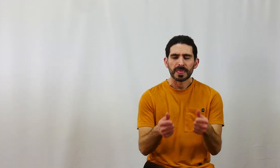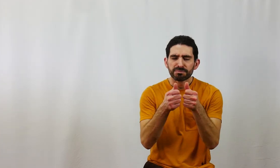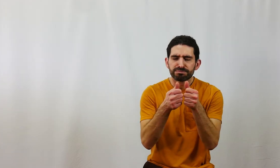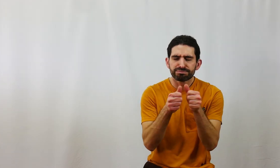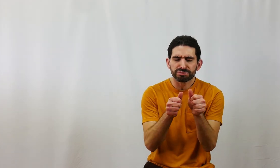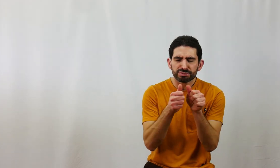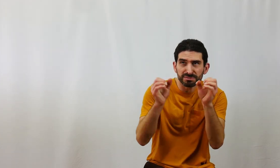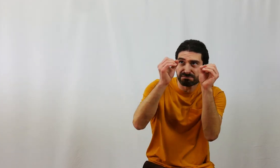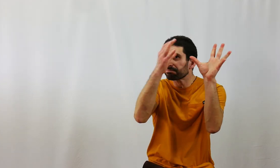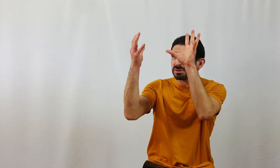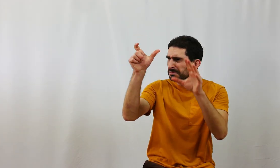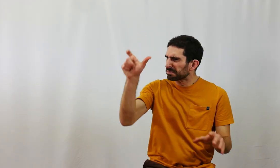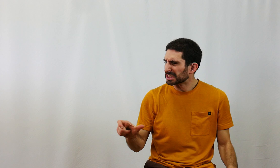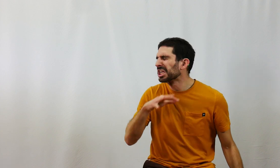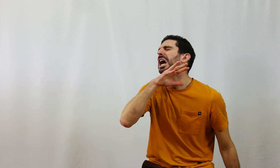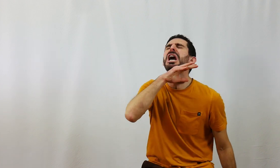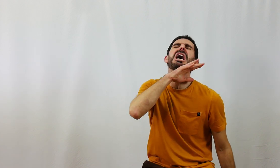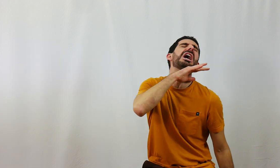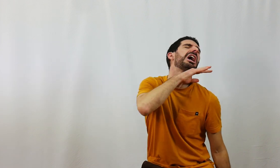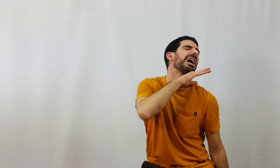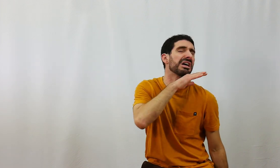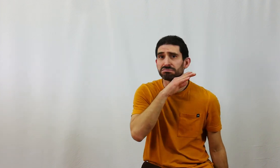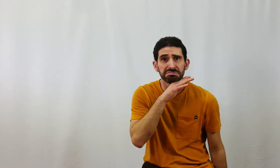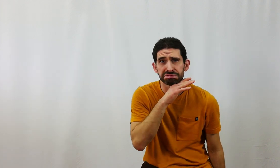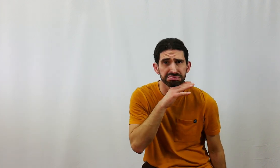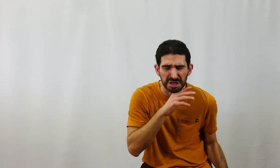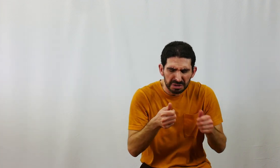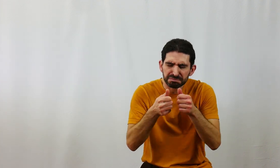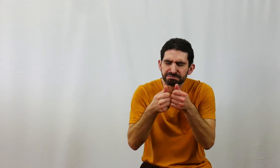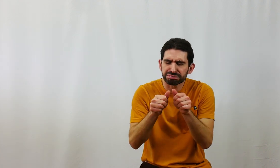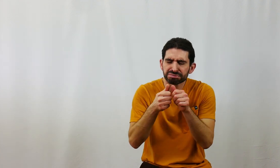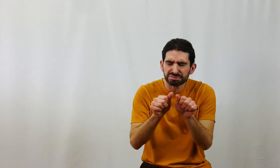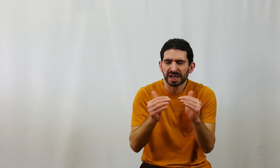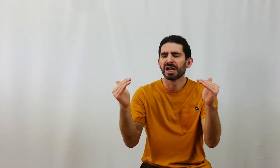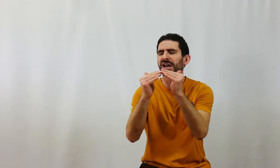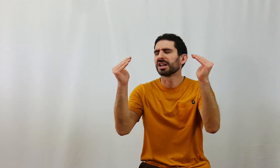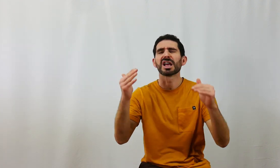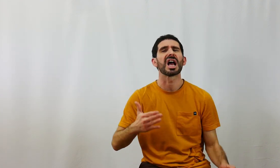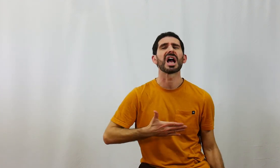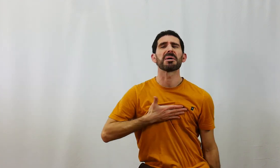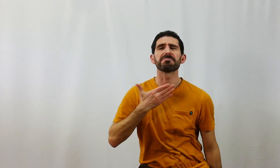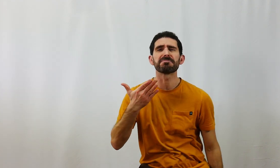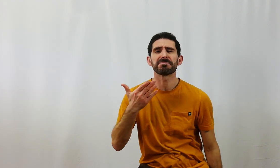Les poux évoquent des personnes sales. Eh non, les poux aiment l'égalité.